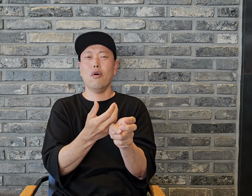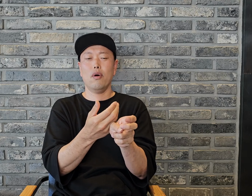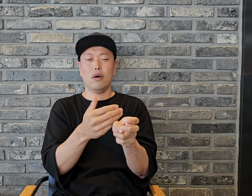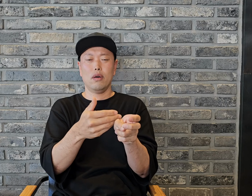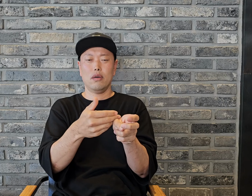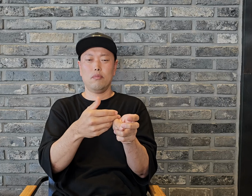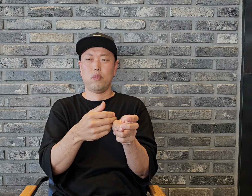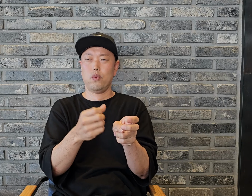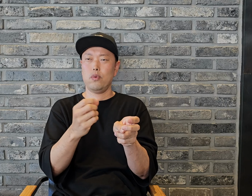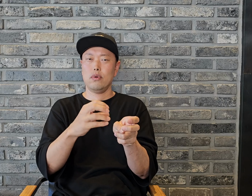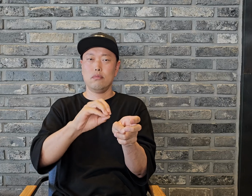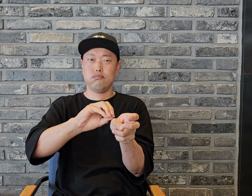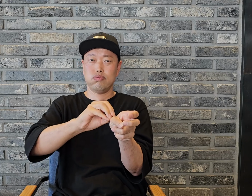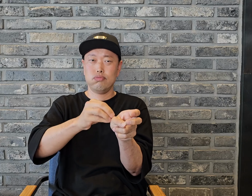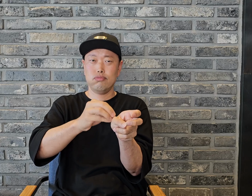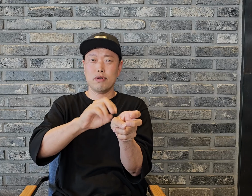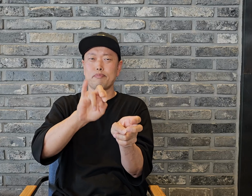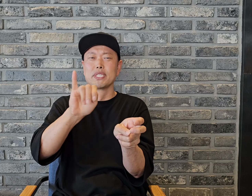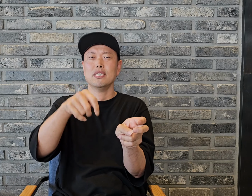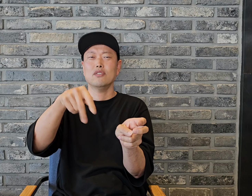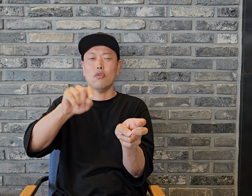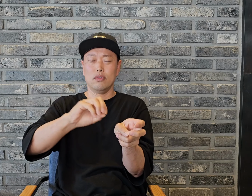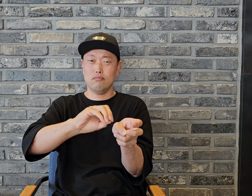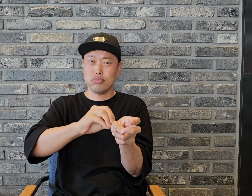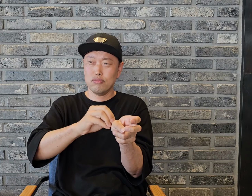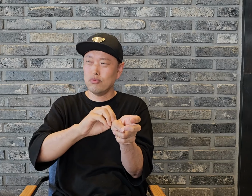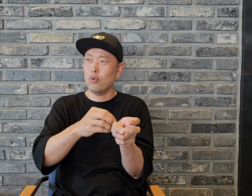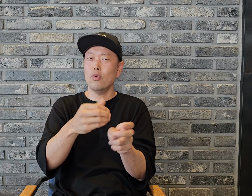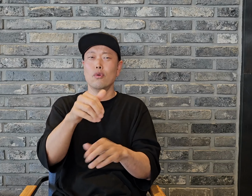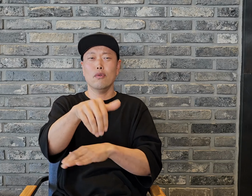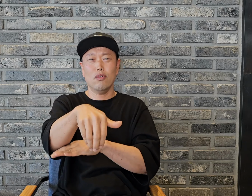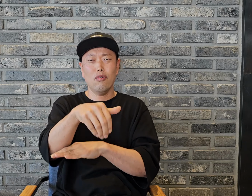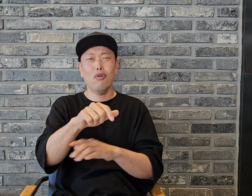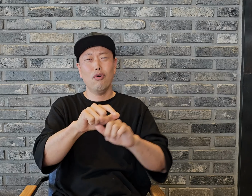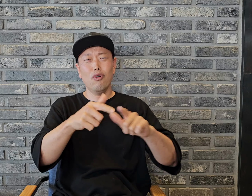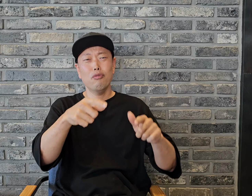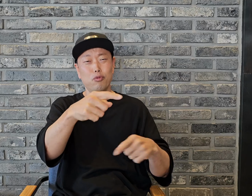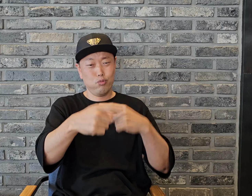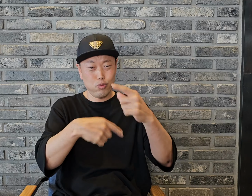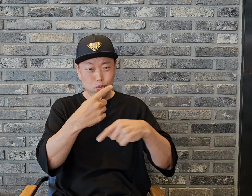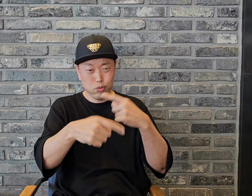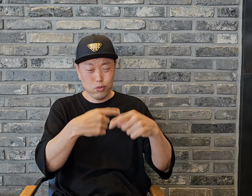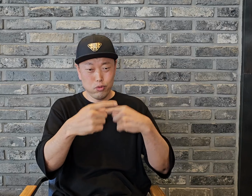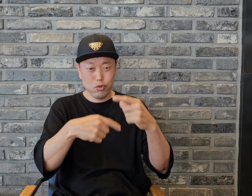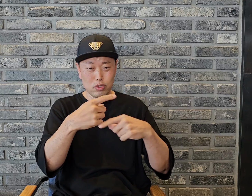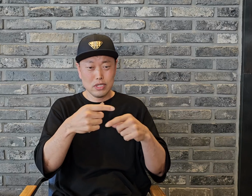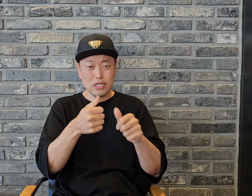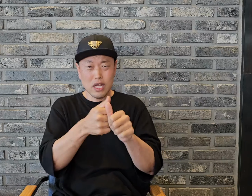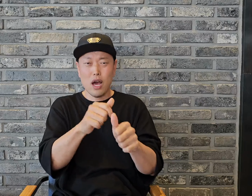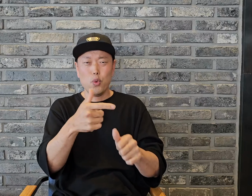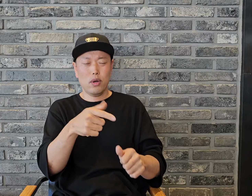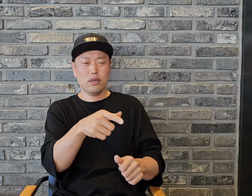Transportbetonfahrzeuge und Bagger. Anstatt der Gebärdensprache zu folgen,